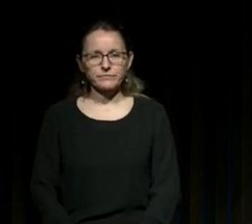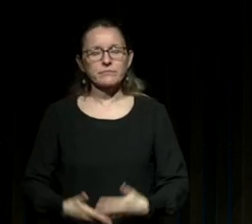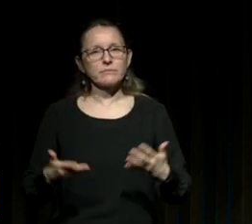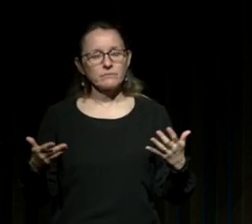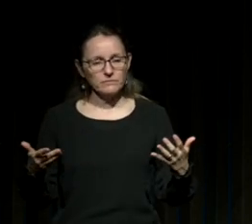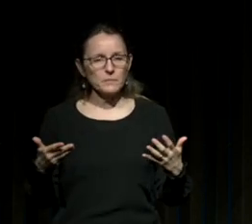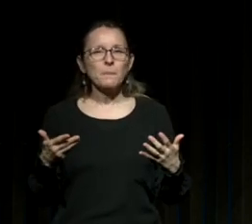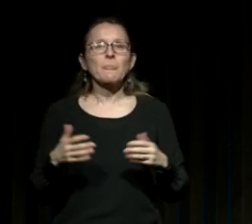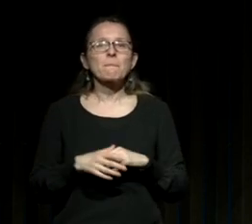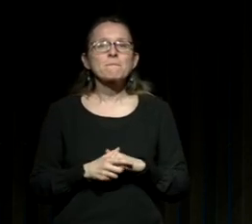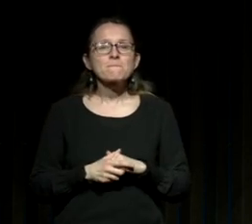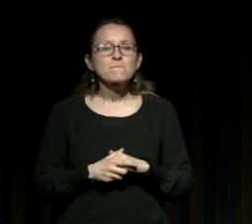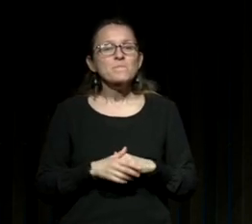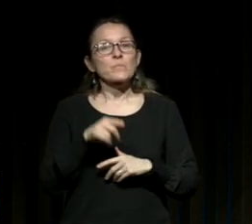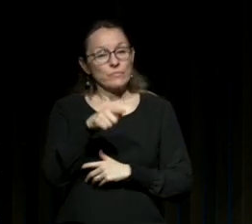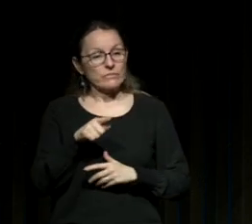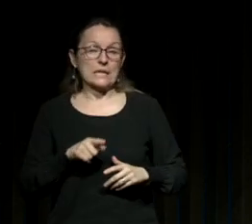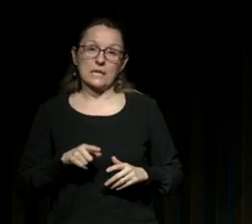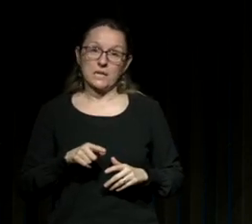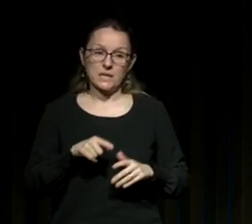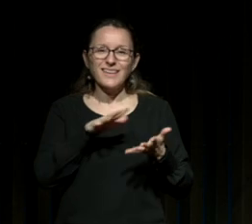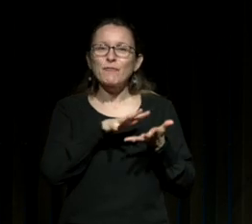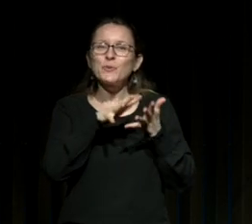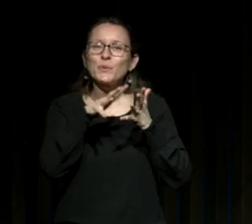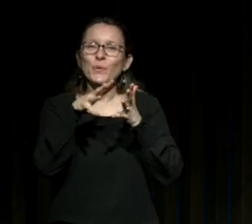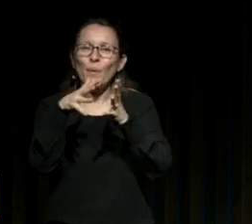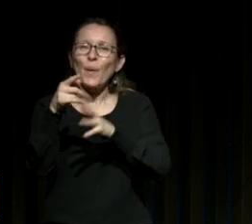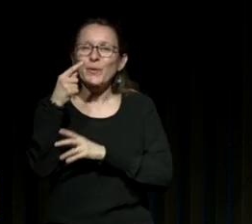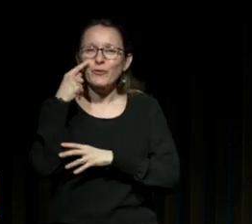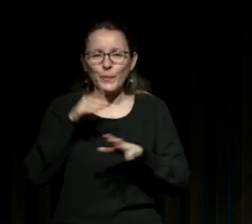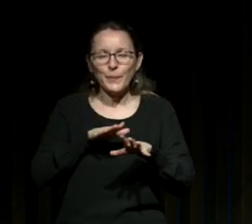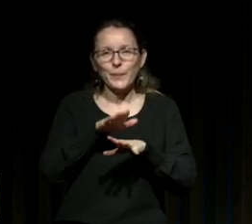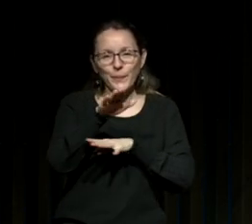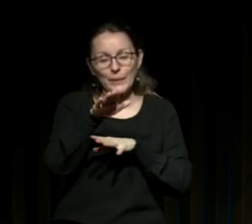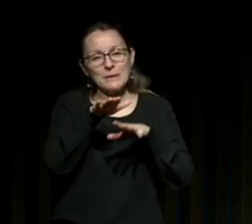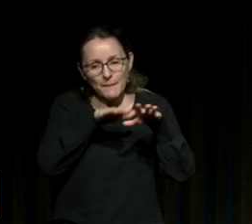l'est à 132 l'évolution d'obésité on nous montre l'évolution des apports énergétiques totaux ce